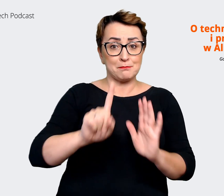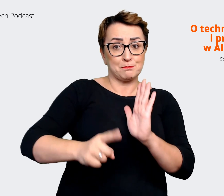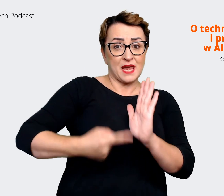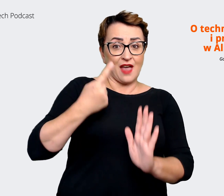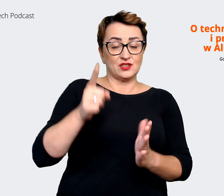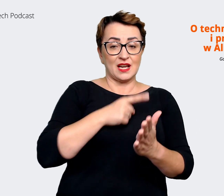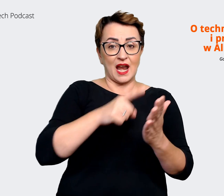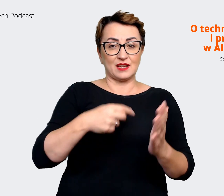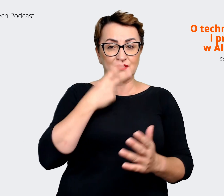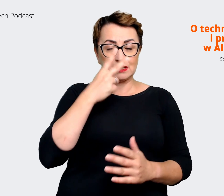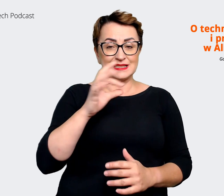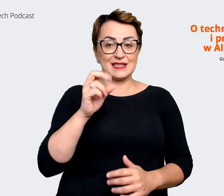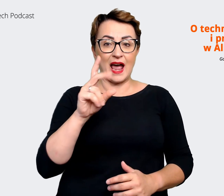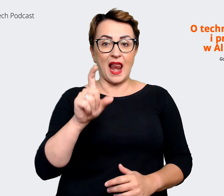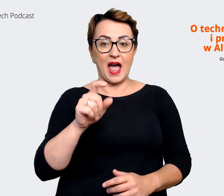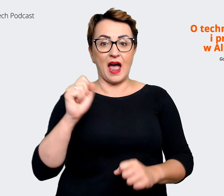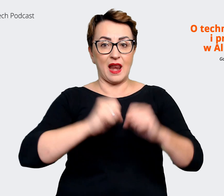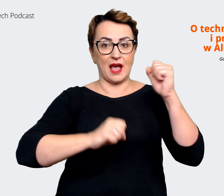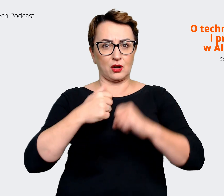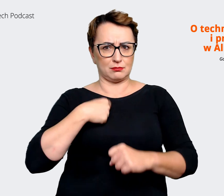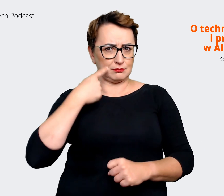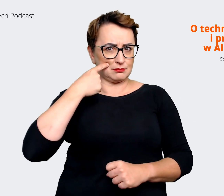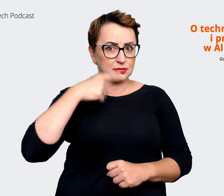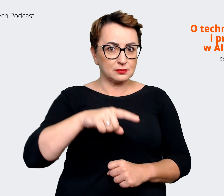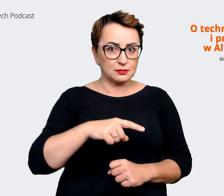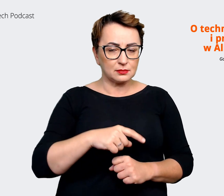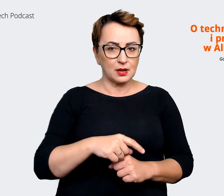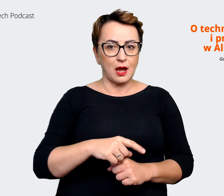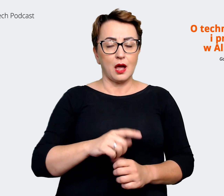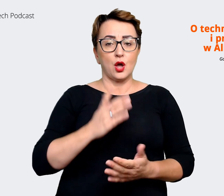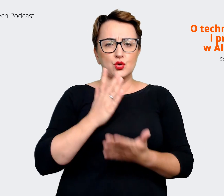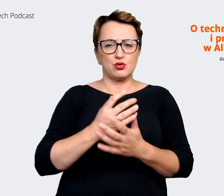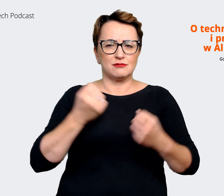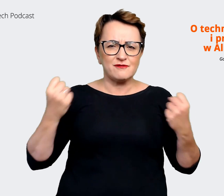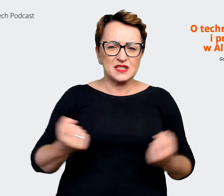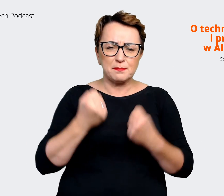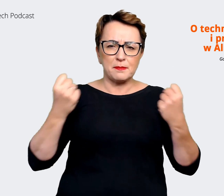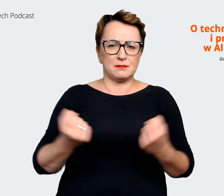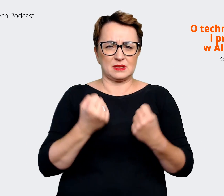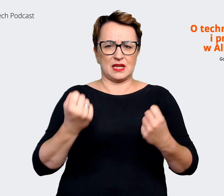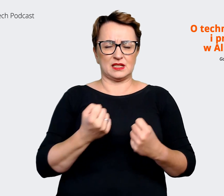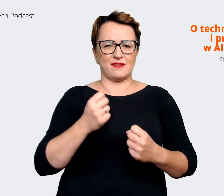Allegro. Kiedy po wspaniałych, intensywnych testach na środowiskach przedprodukcyjnych,